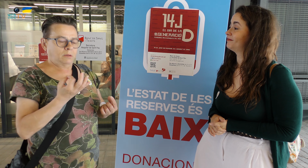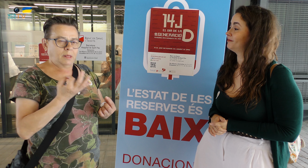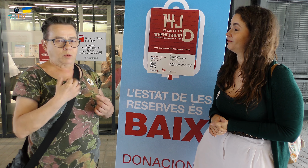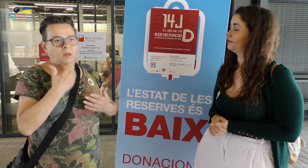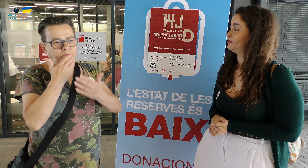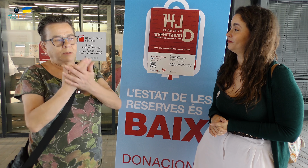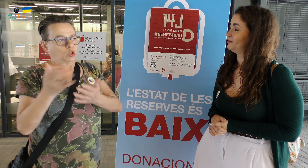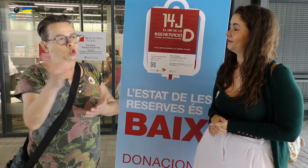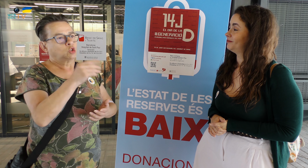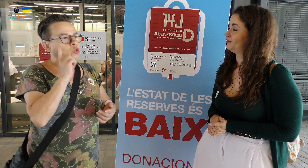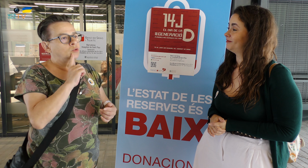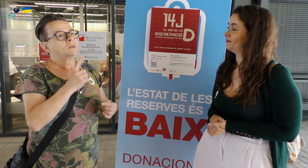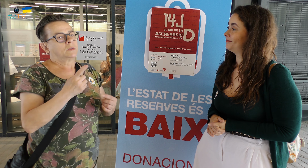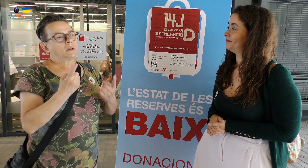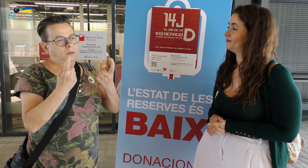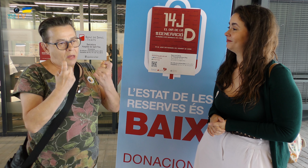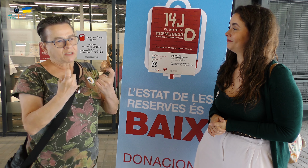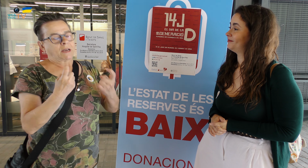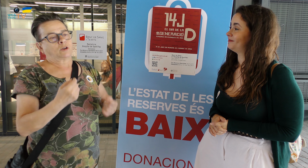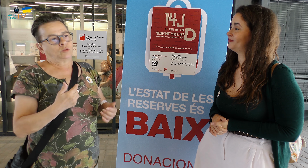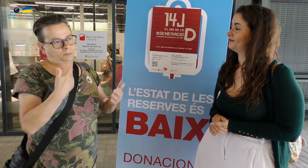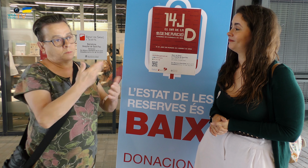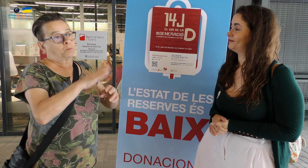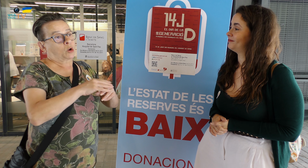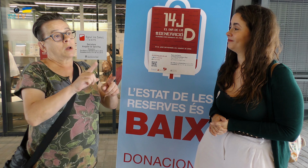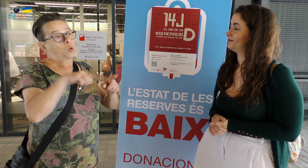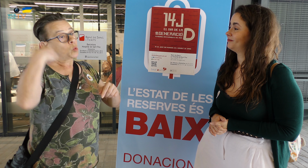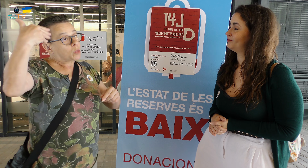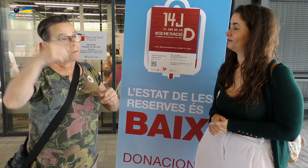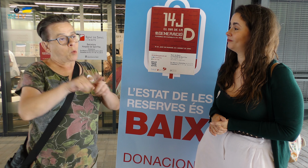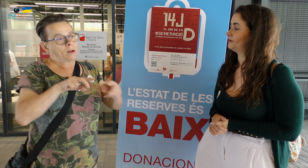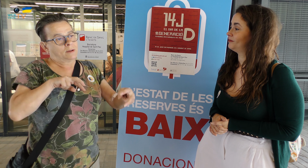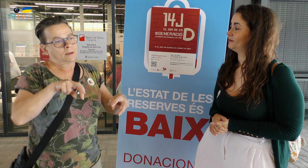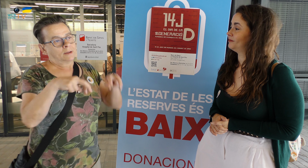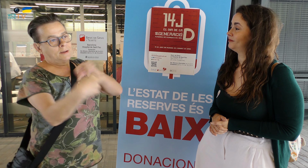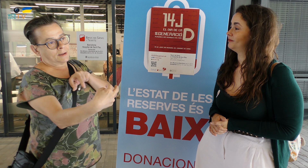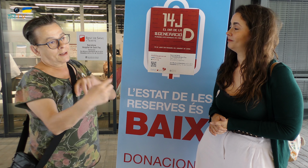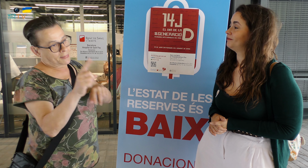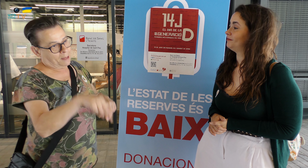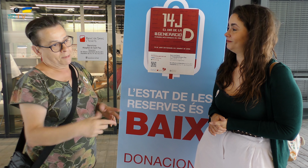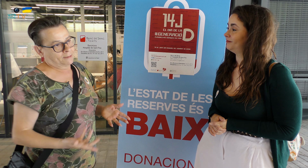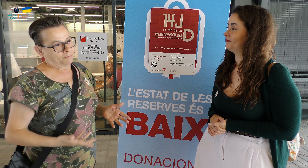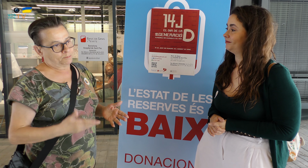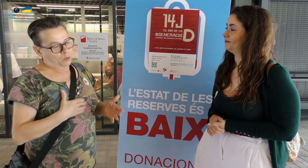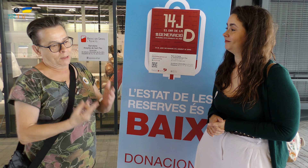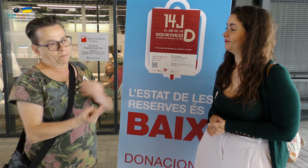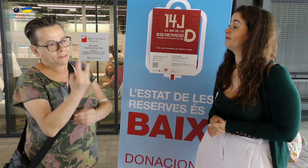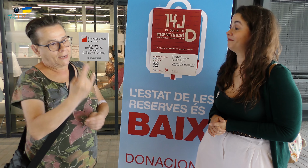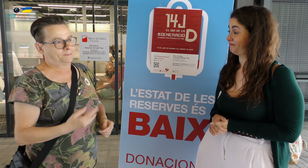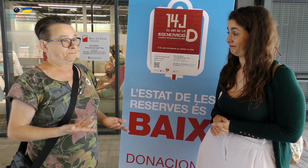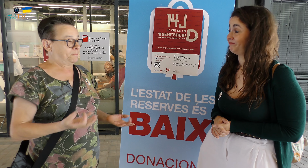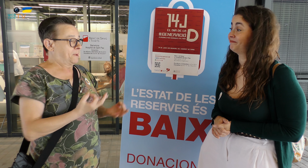però li dic a totes les persones sordes que és necessari perquè potser en un futur són ells qui ho necessitin.